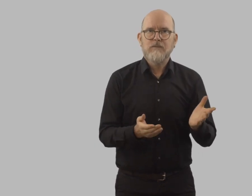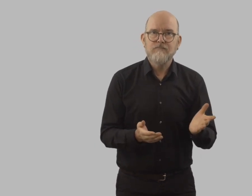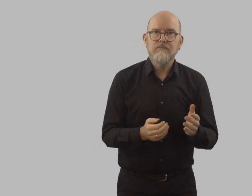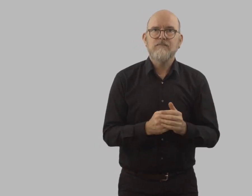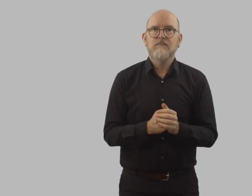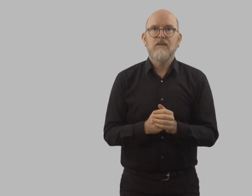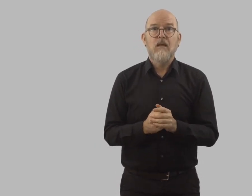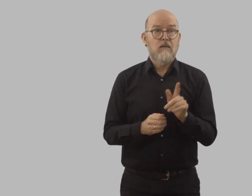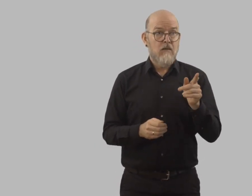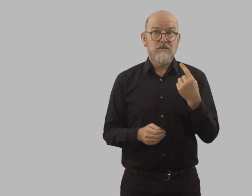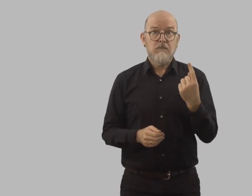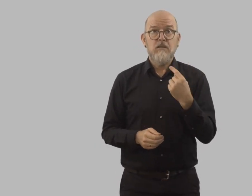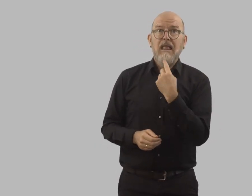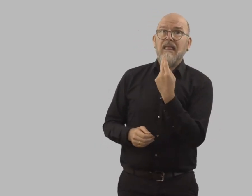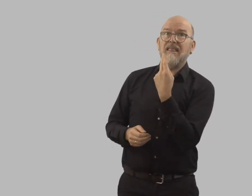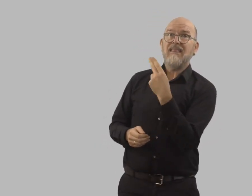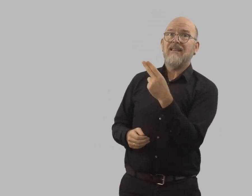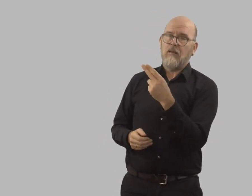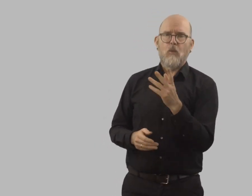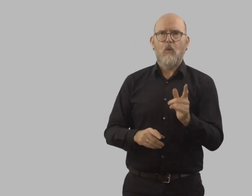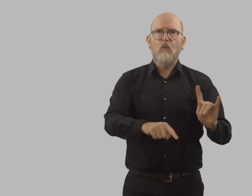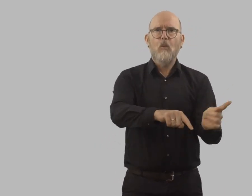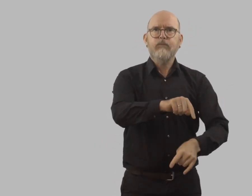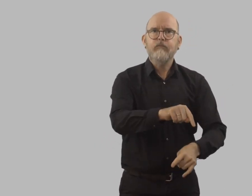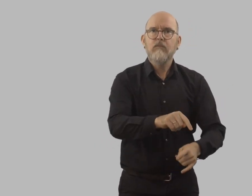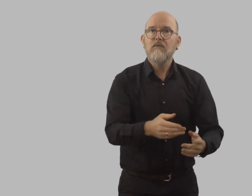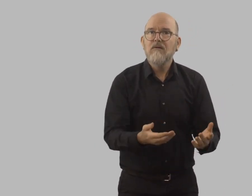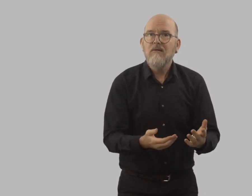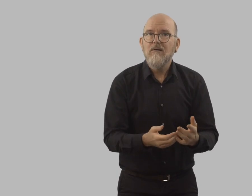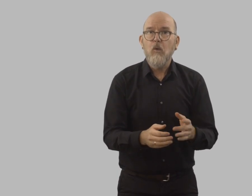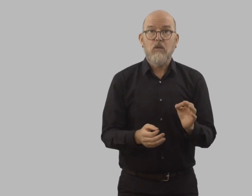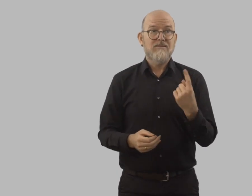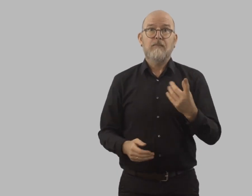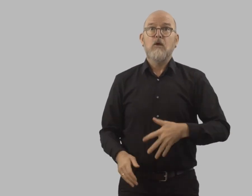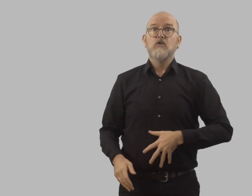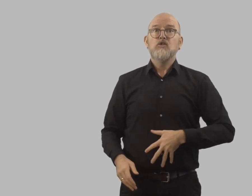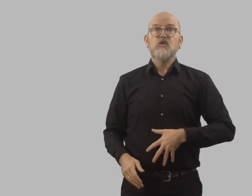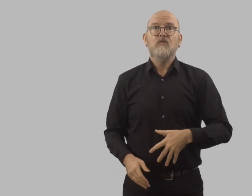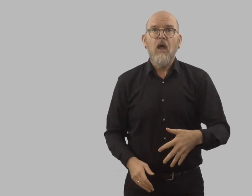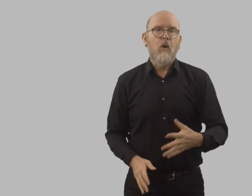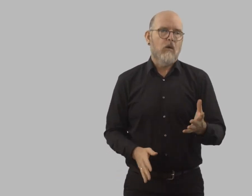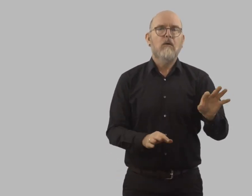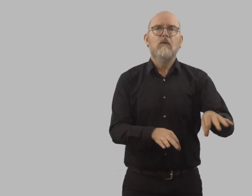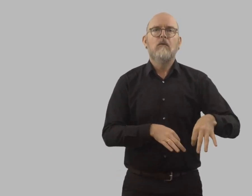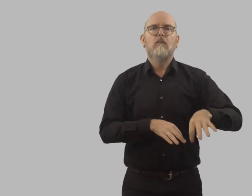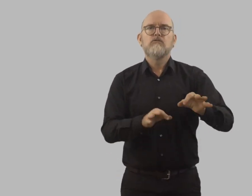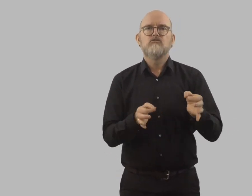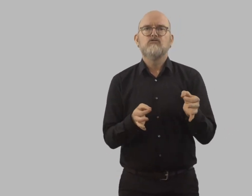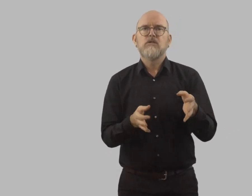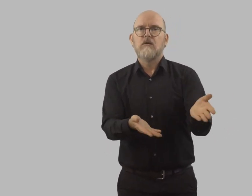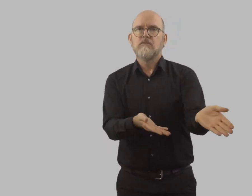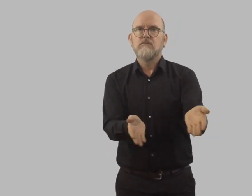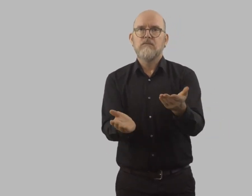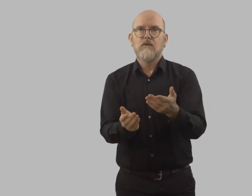Sagten sie Nein, wurden sie entlassen. Wurden sie schwanger, standen sie auf der Straße.